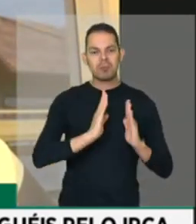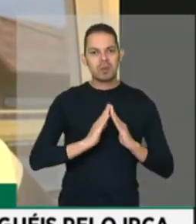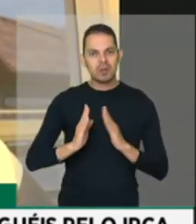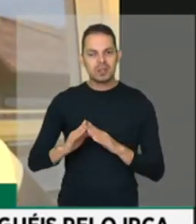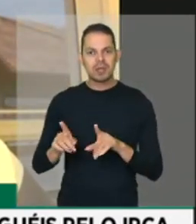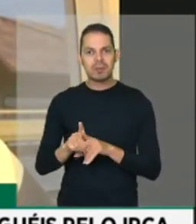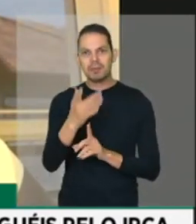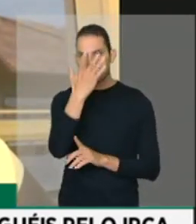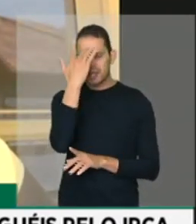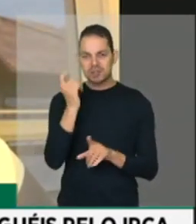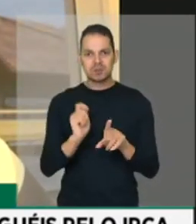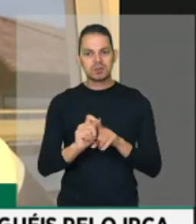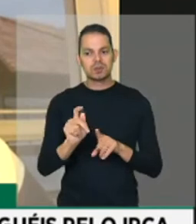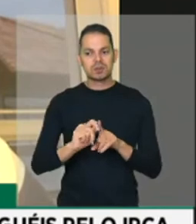RIOS... JÁ CONSEGUEM... NEGOCIAR OS SEUS CONTRATOS